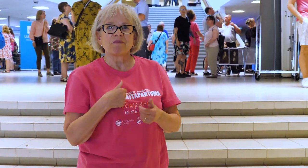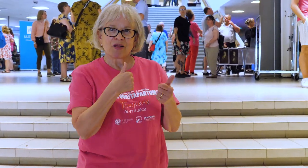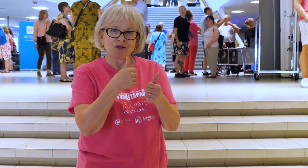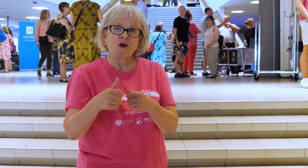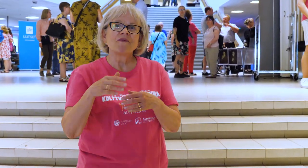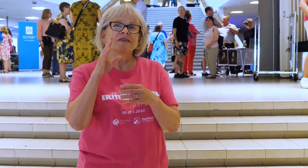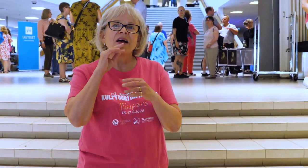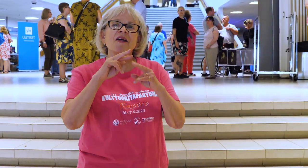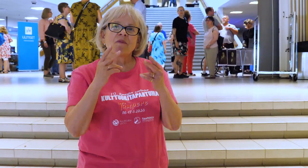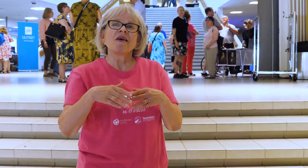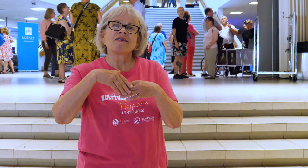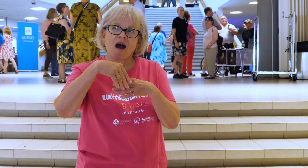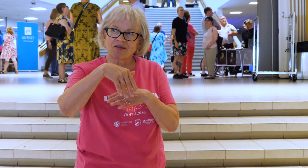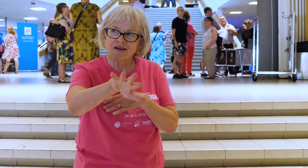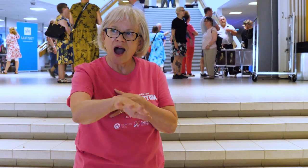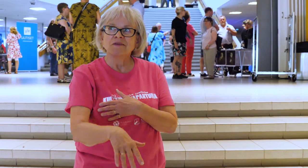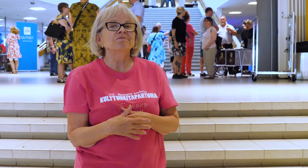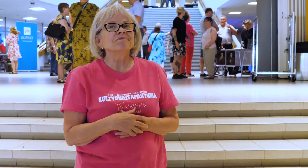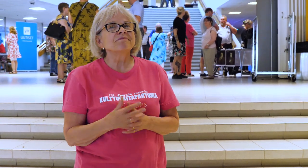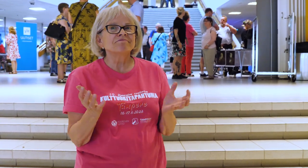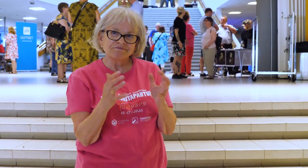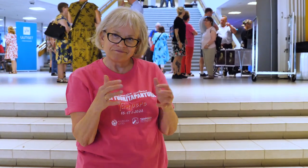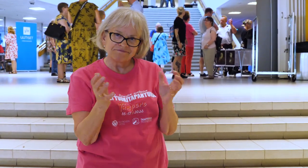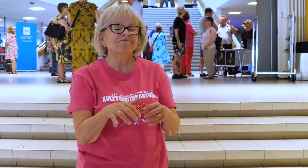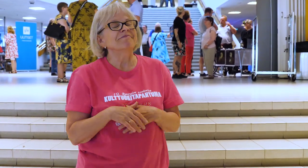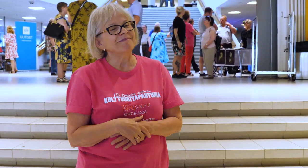Toivottavasti tapahtuma saa jatkoa ja kävijöitä riittää vastaisuudessakin.